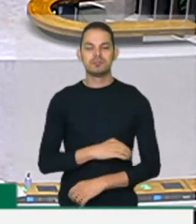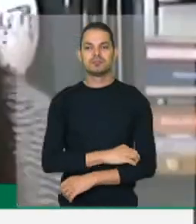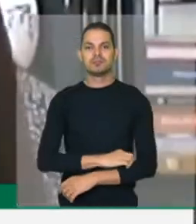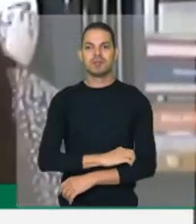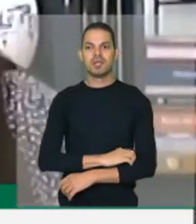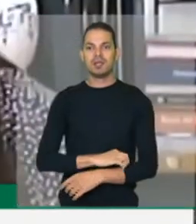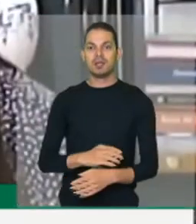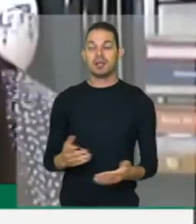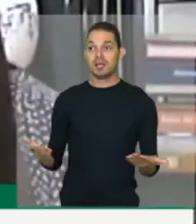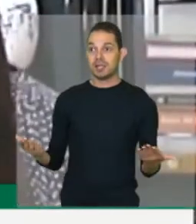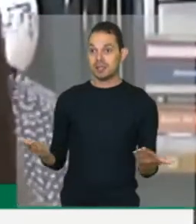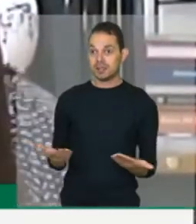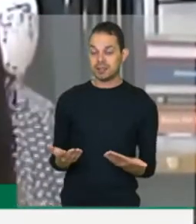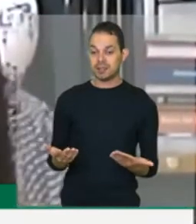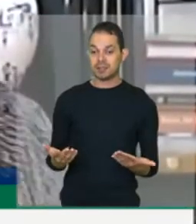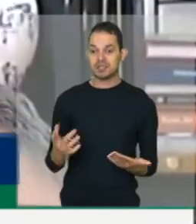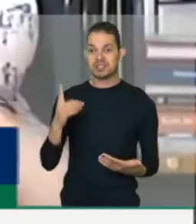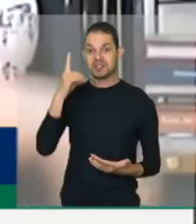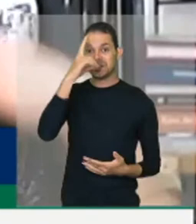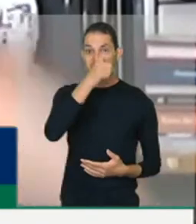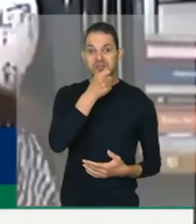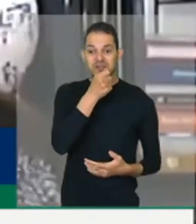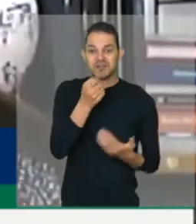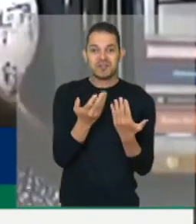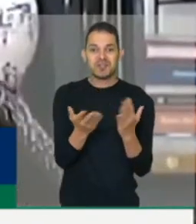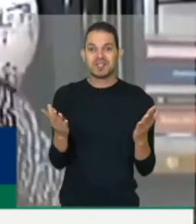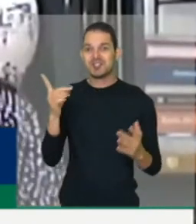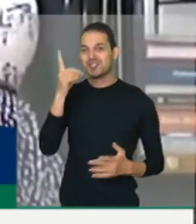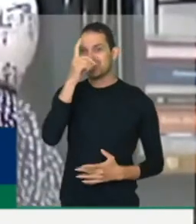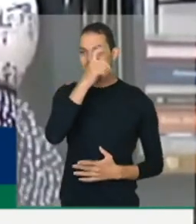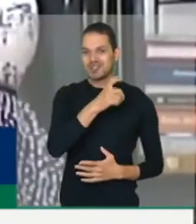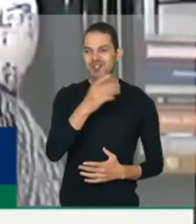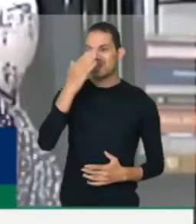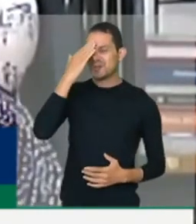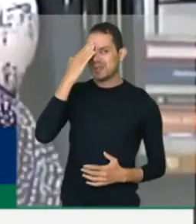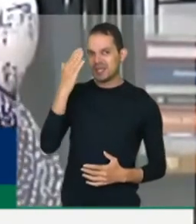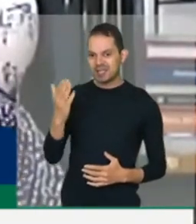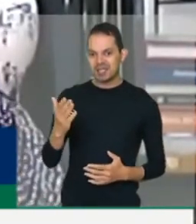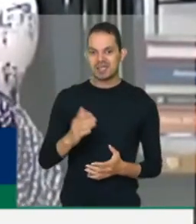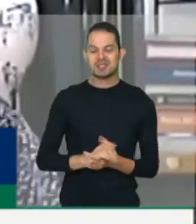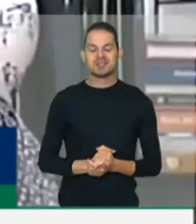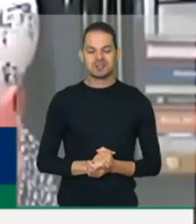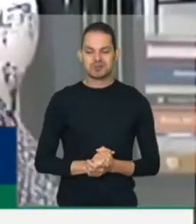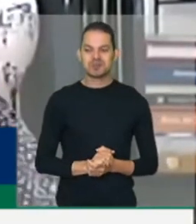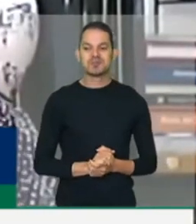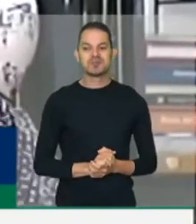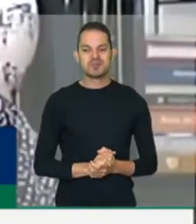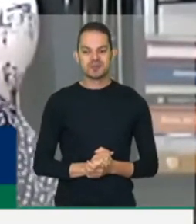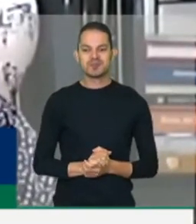PORTUGAL. -- [DEP. ALICE PORTUGAL]: TEM SIDO DIFÍCIL LIBERAR O MICROFONE, PRESIDENTE. EU LHE AGRADEÇO PENHORADAMENTE. APESAR PARA CONVIDAR A TODOS